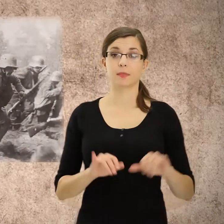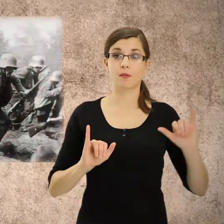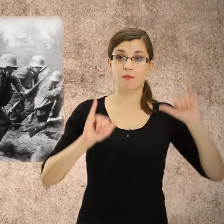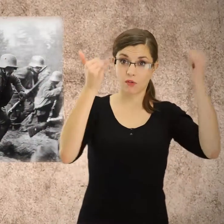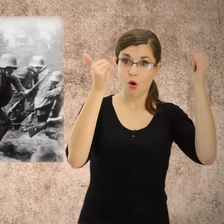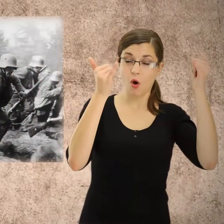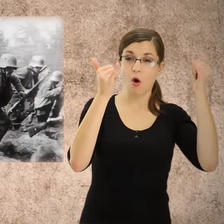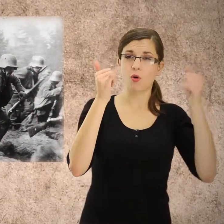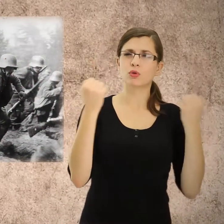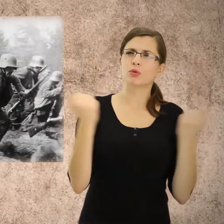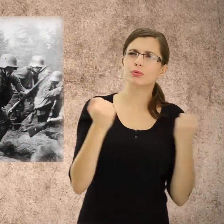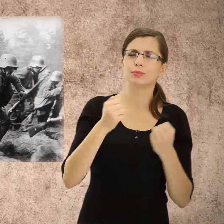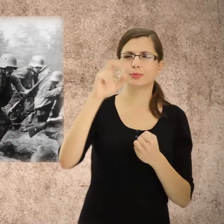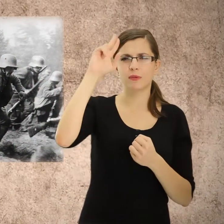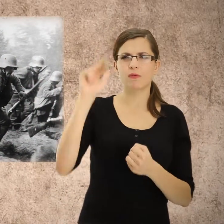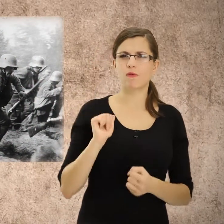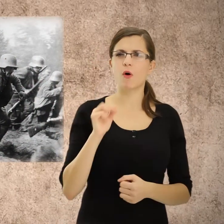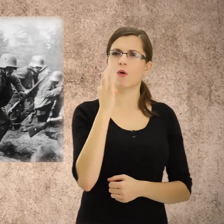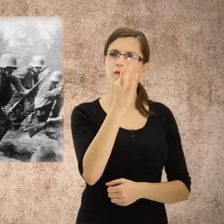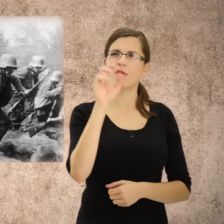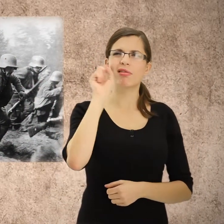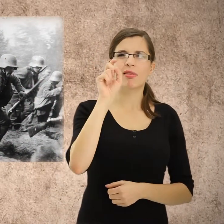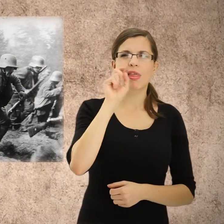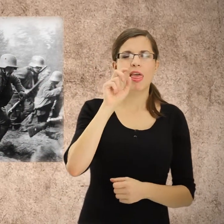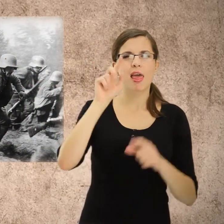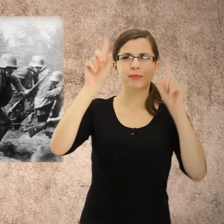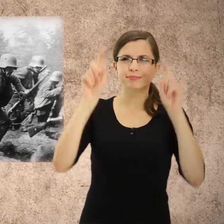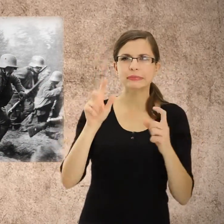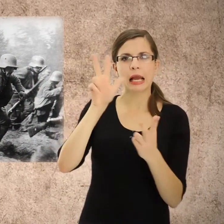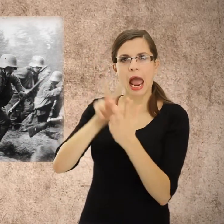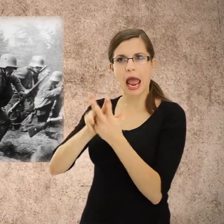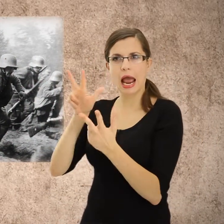Wiosną wielkie siły niemieckie rozpoczęły silne ofensywy